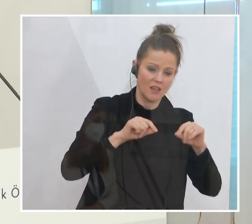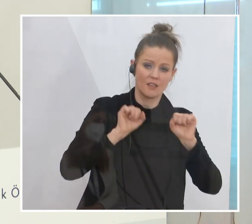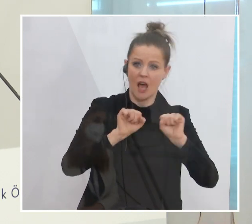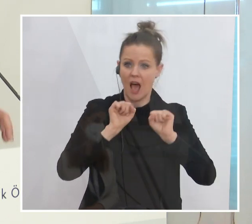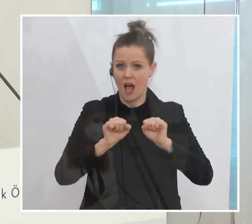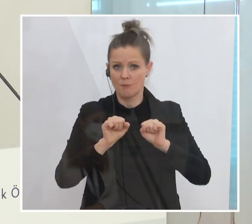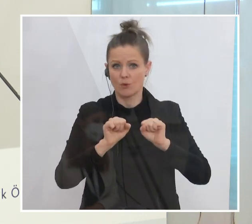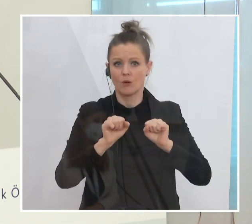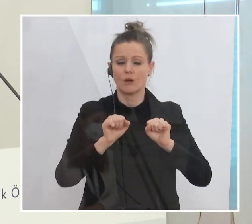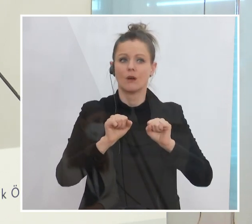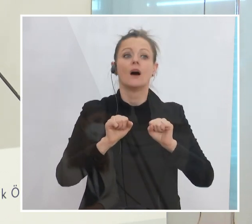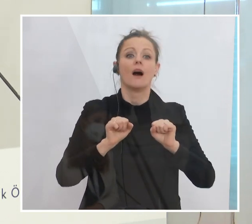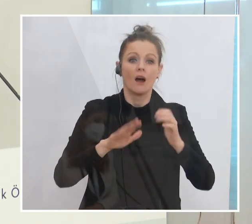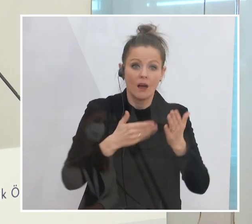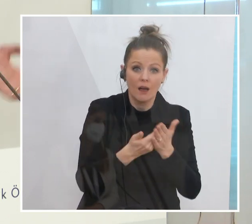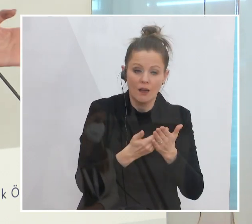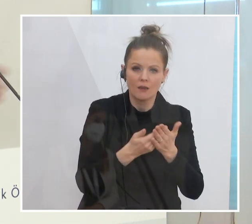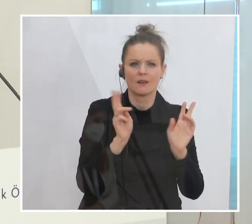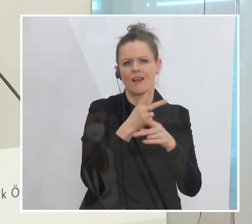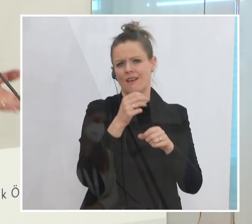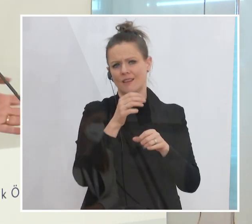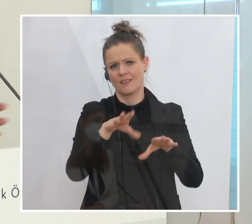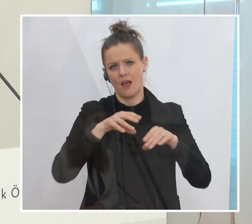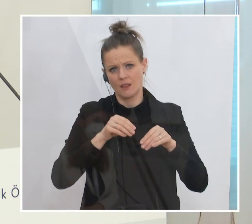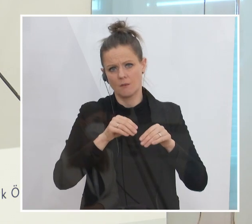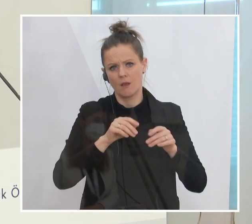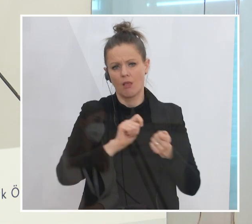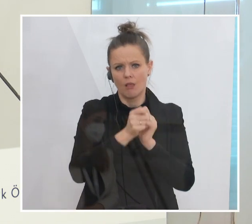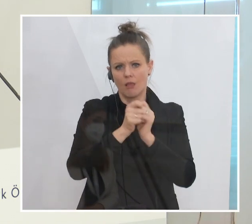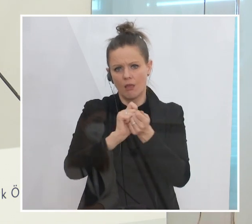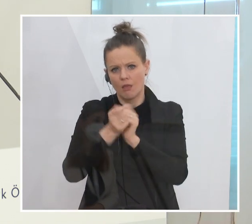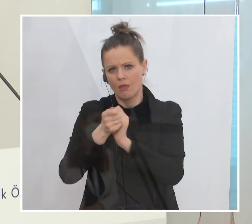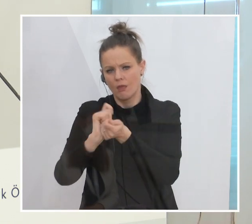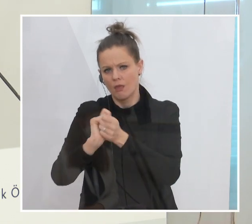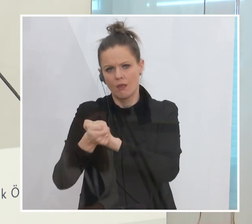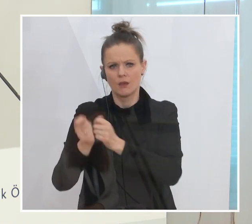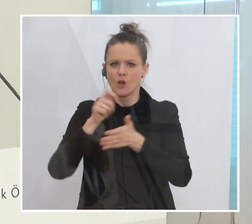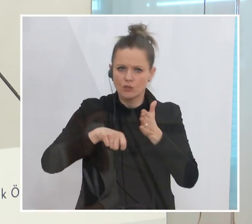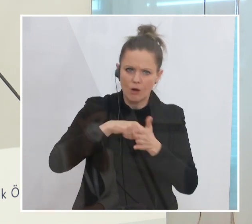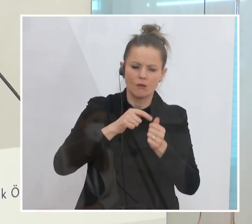dann konnte wieder nichts stattfinden, also ständiges Umplanen und Stornieren war notwendig.